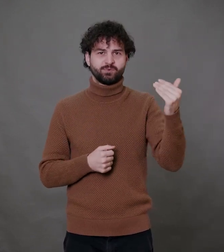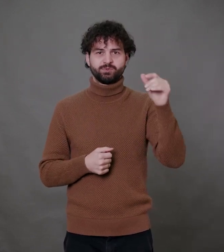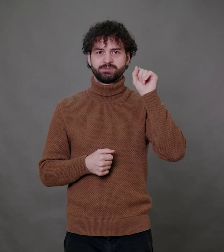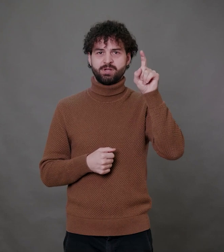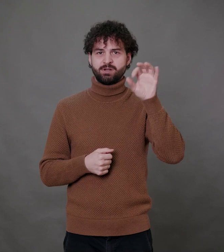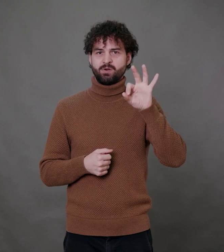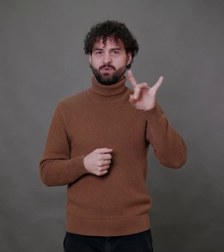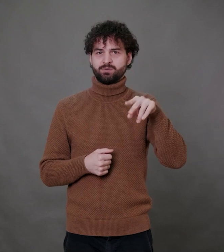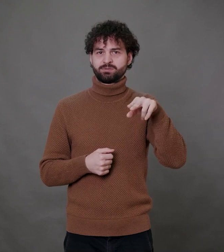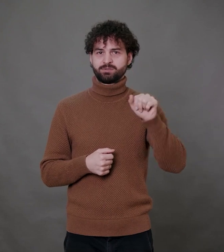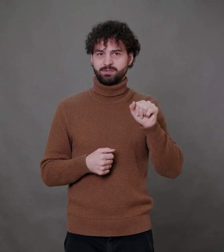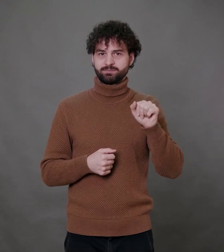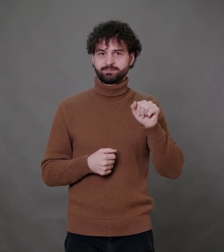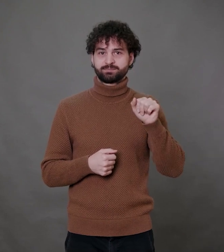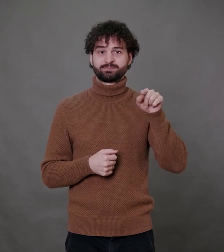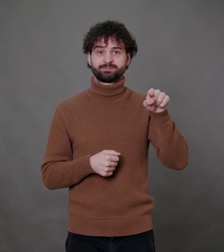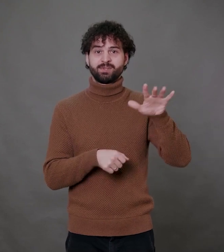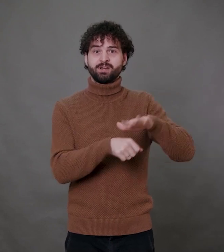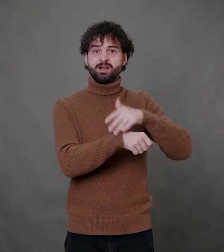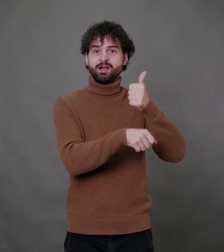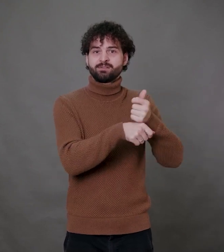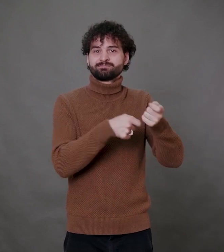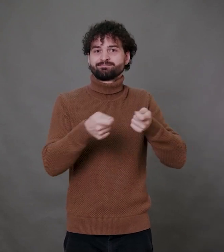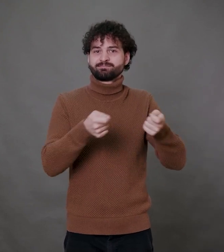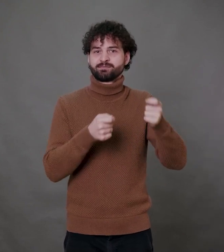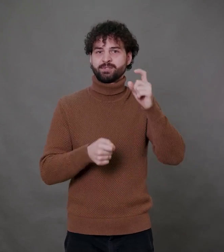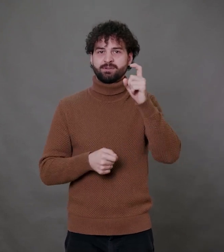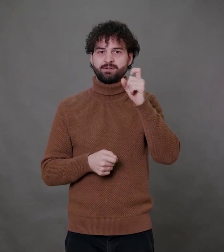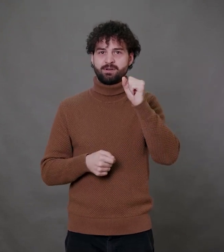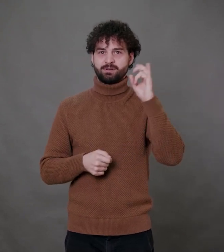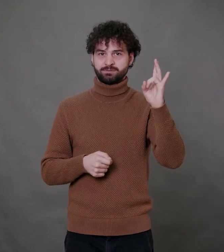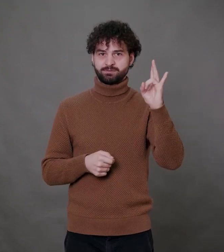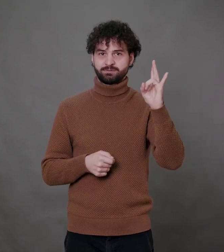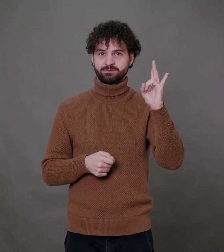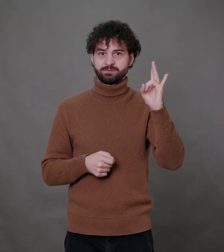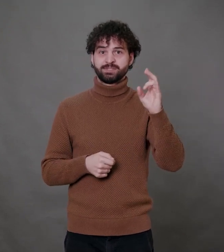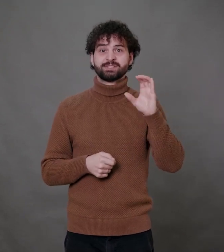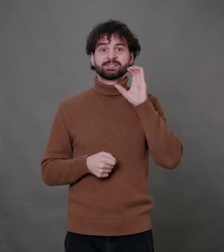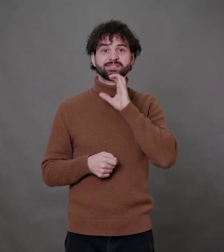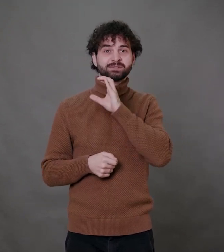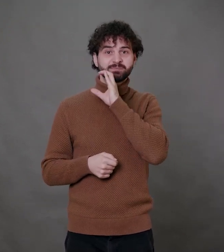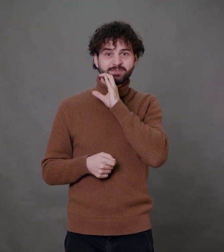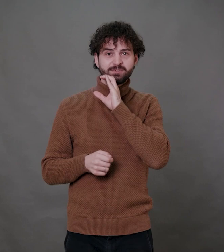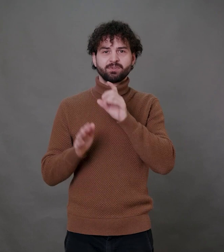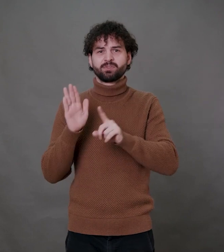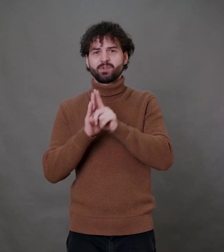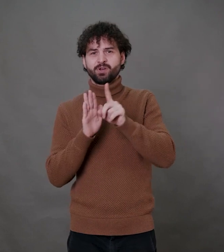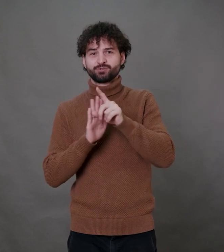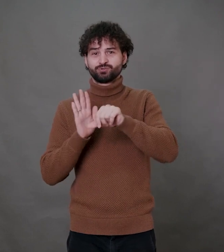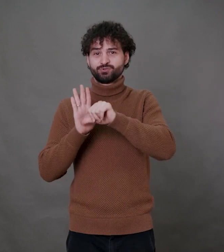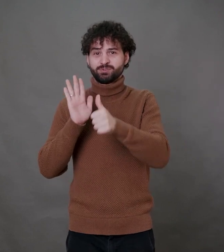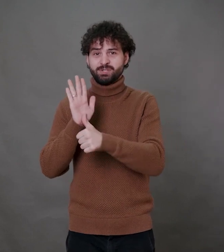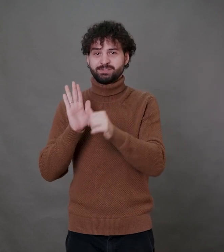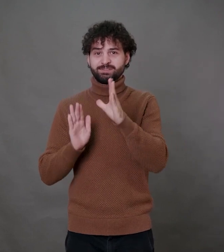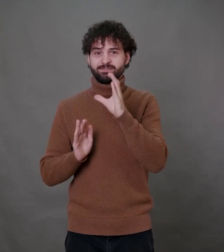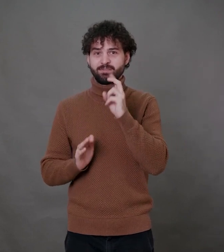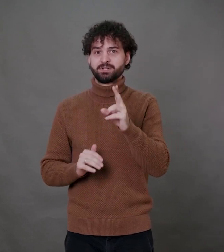а государства называются ханствами. В Сибири в начале XVI века